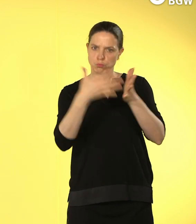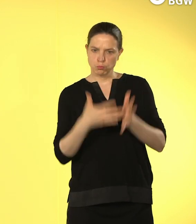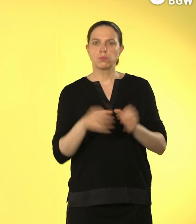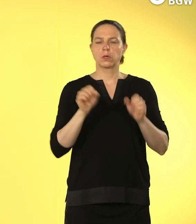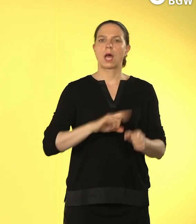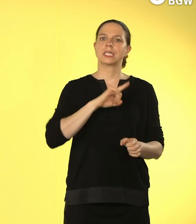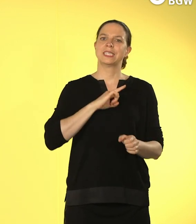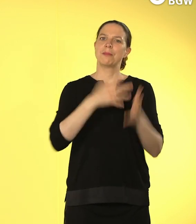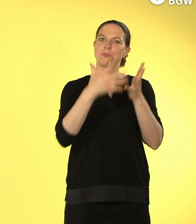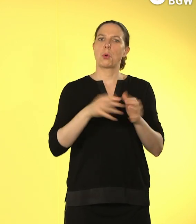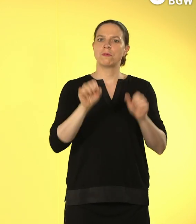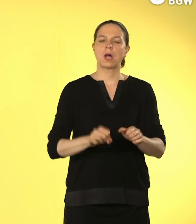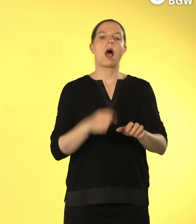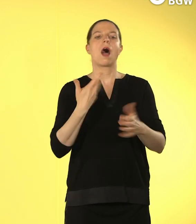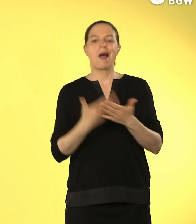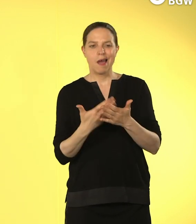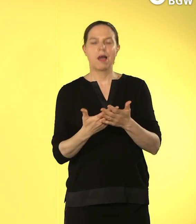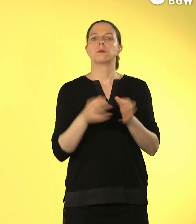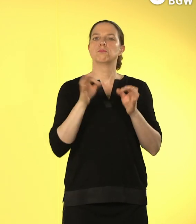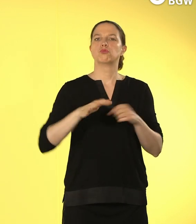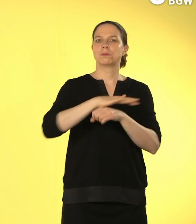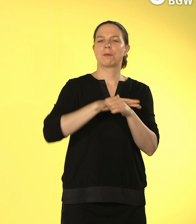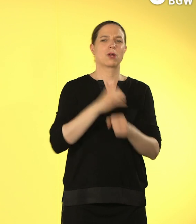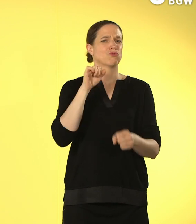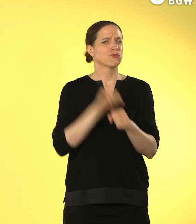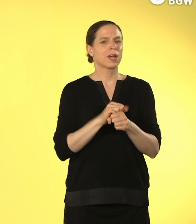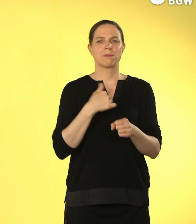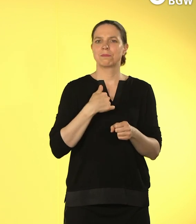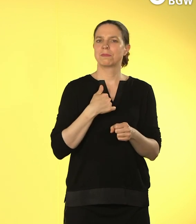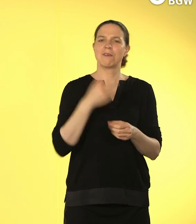Wo sind meine persönlichen Bereiche, die Lücken aufweisen?